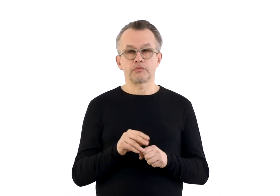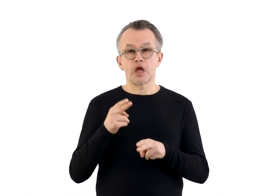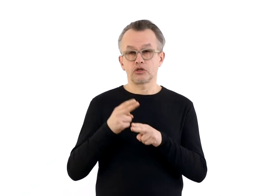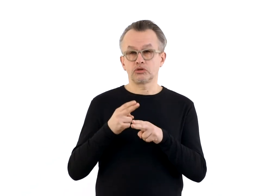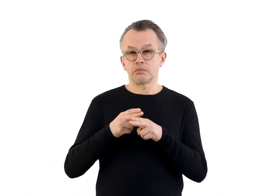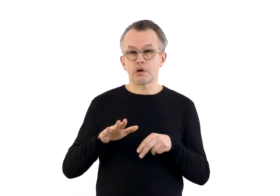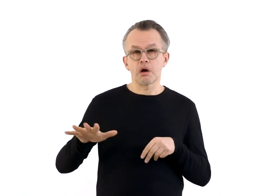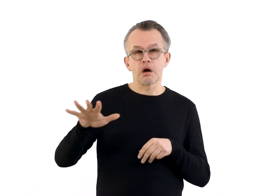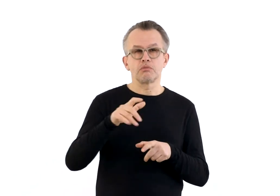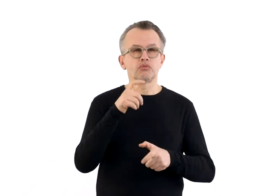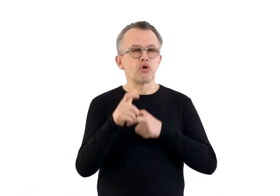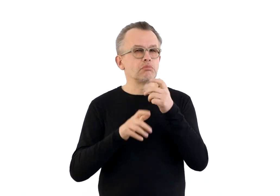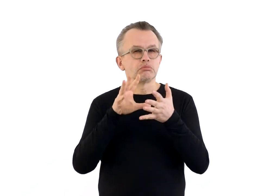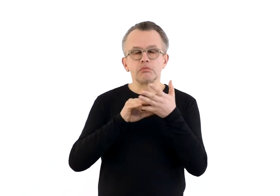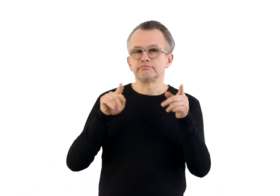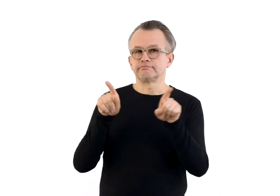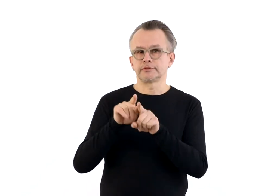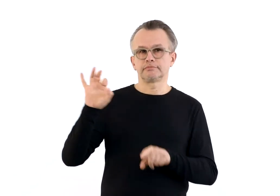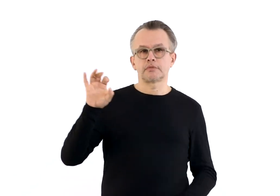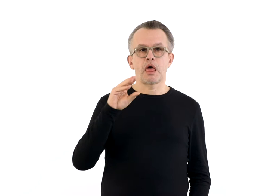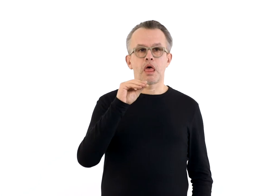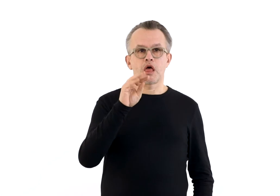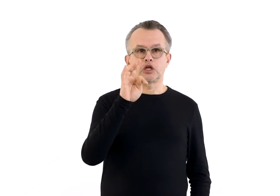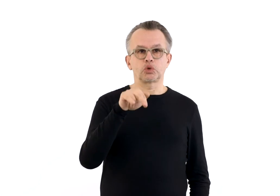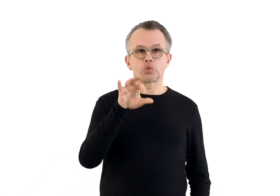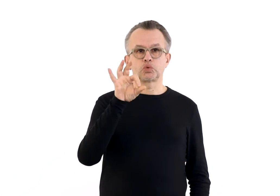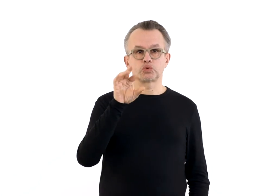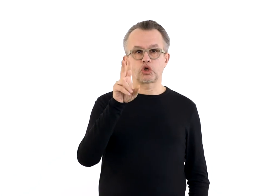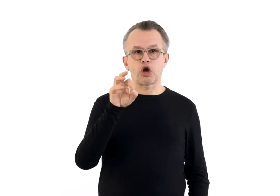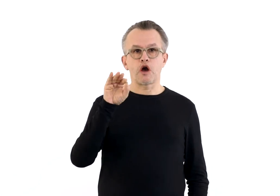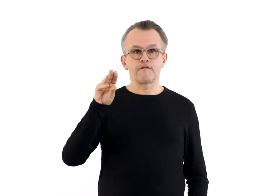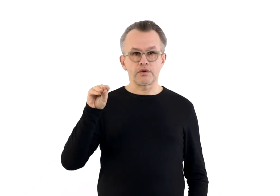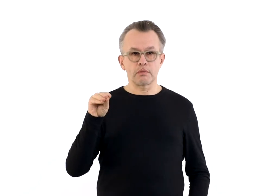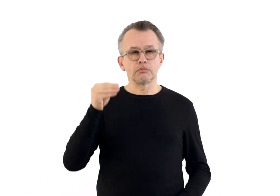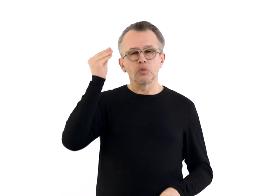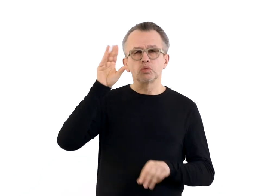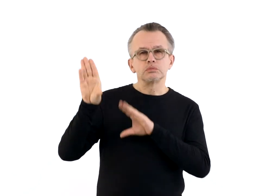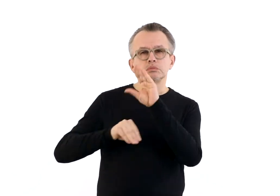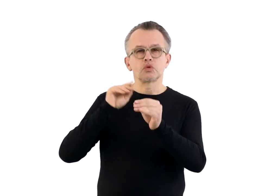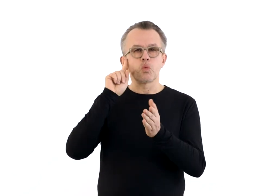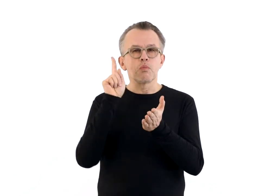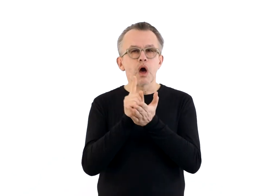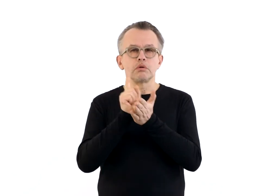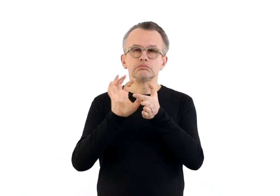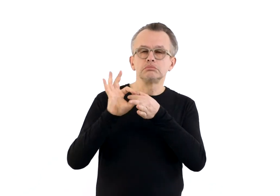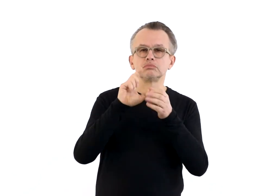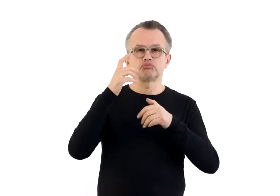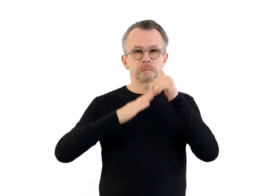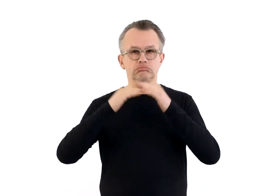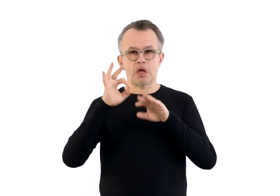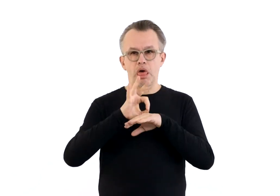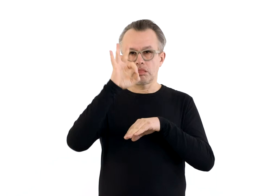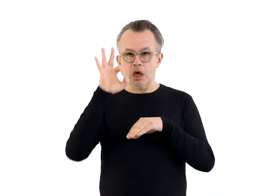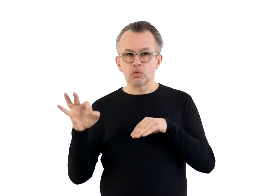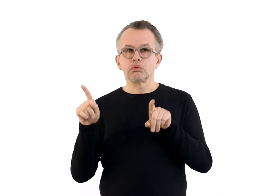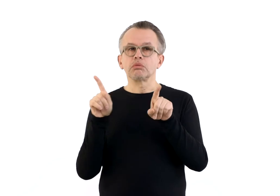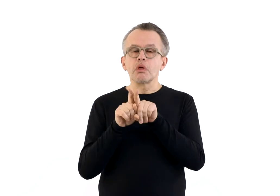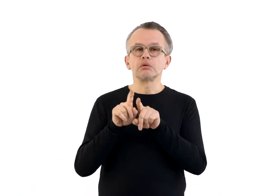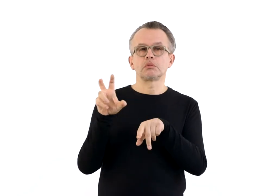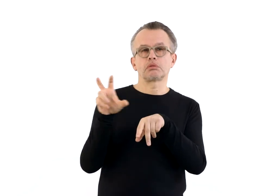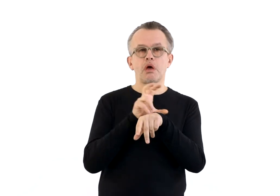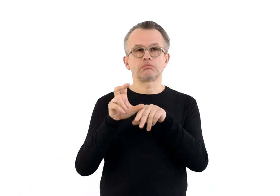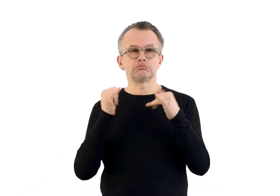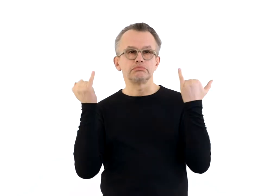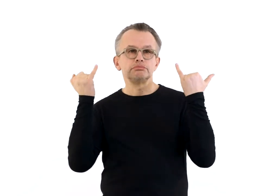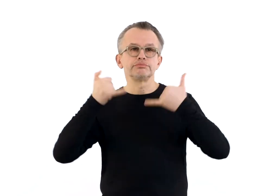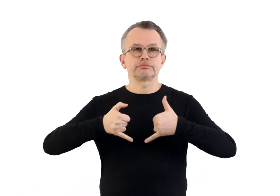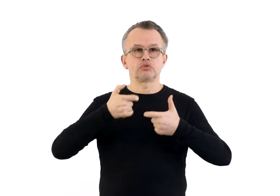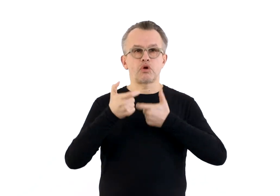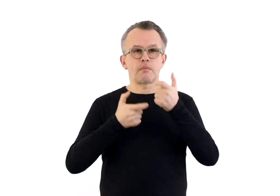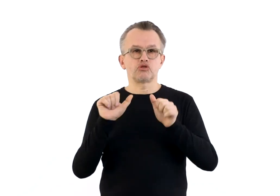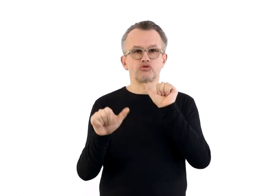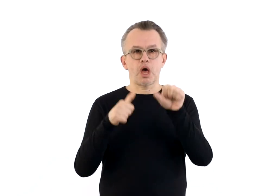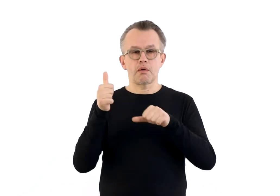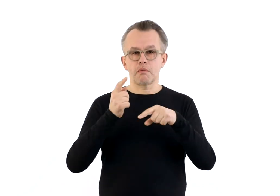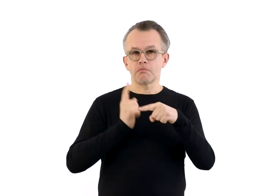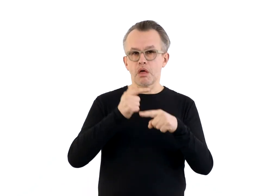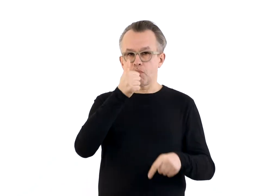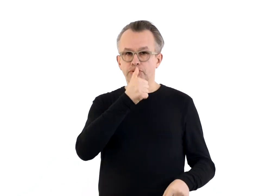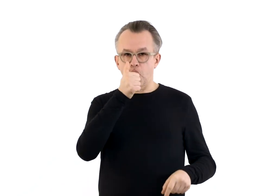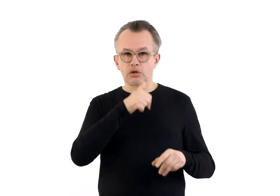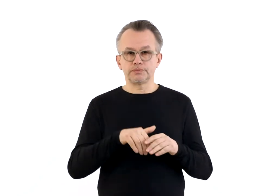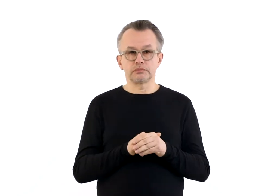Rzymianie przejęli od Etrusków wiele umiejętności związanych z architekturą oraz technikę odlewania rzeźb w brązie.